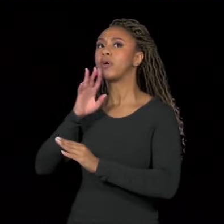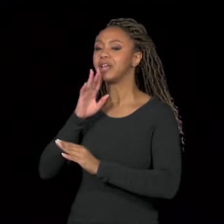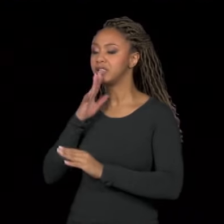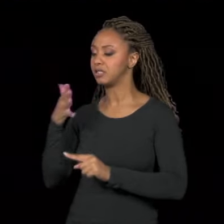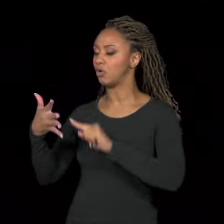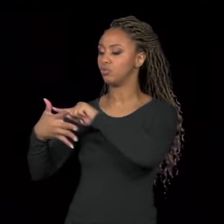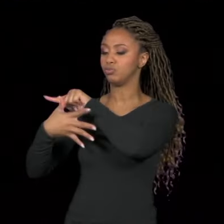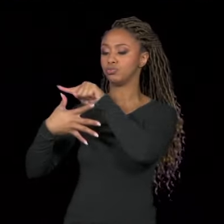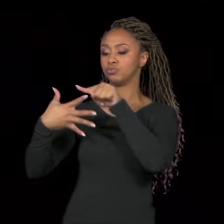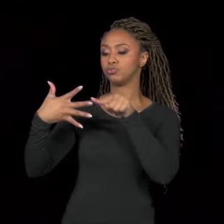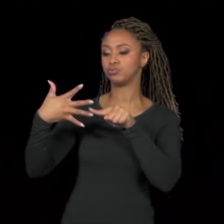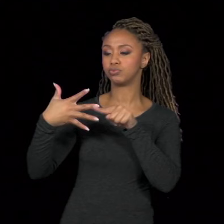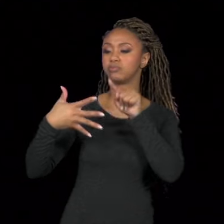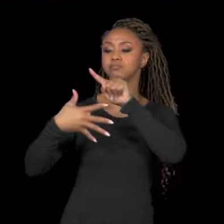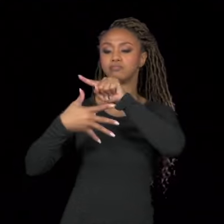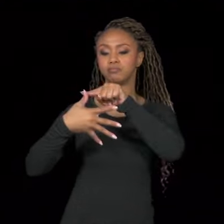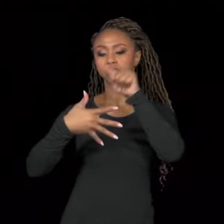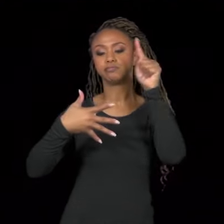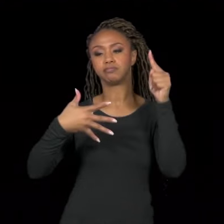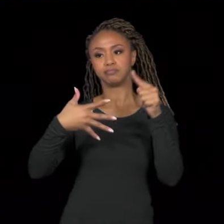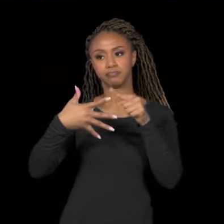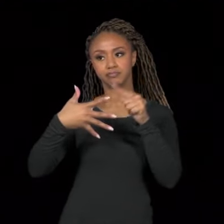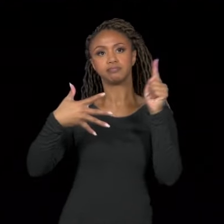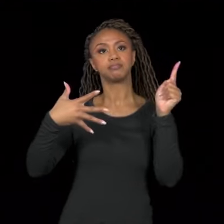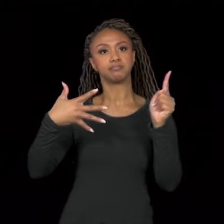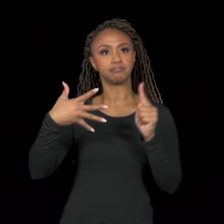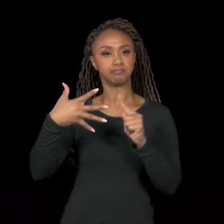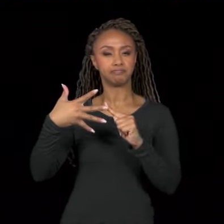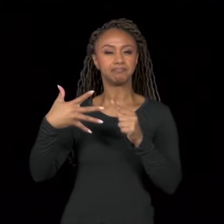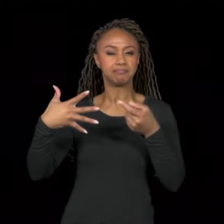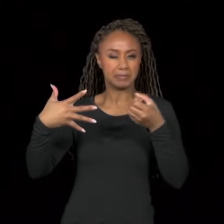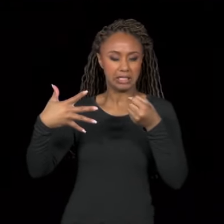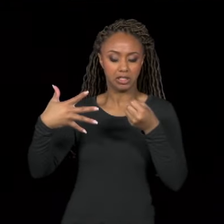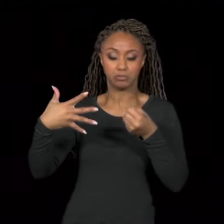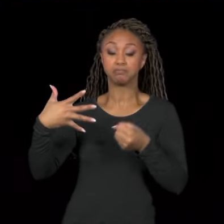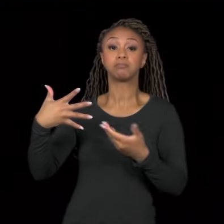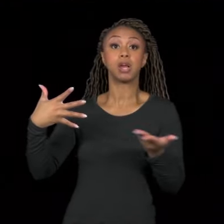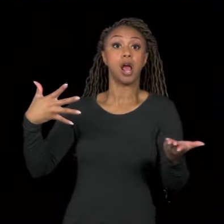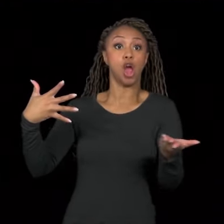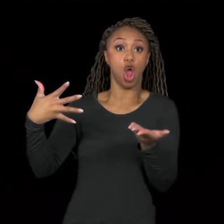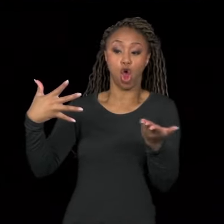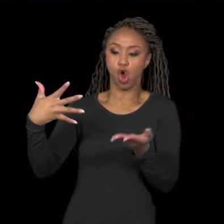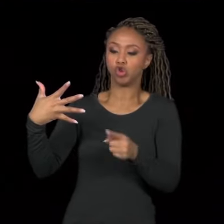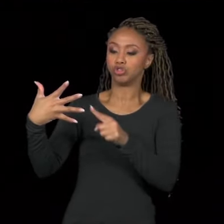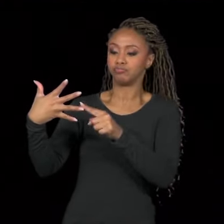ENTIDADES, DE ATRIBUTOS E DE CHAVES. E, AGORA, A GENTE VAI FALAR DE RELACIONAMENTOS E